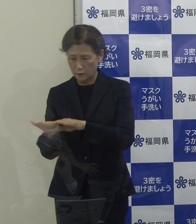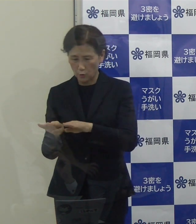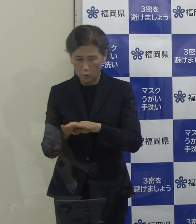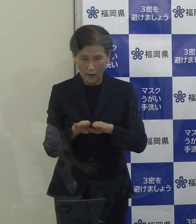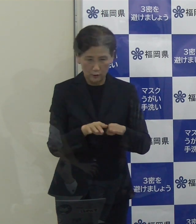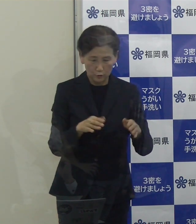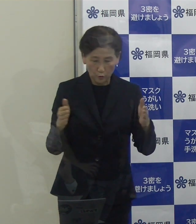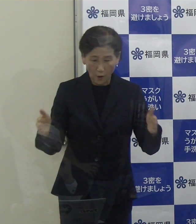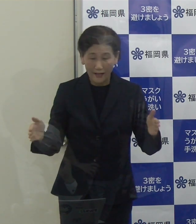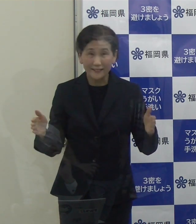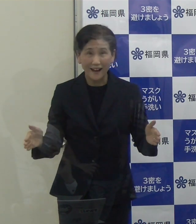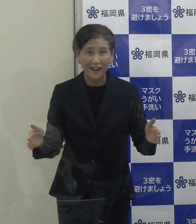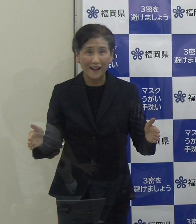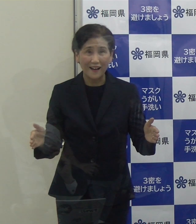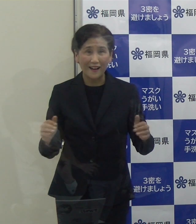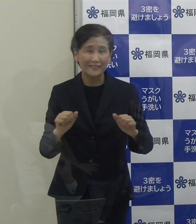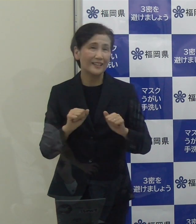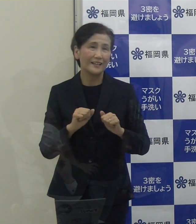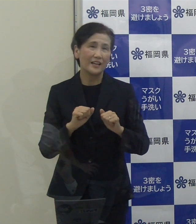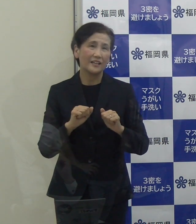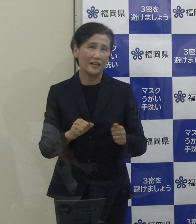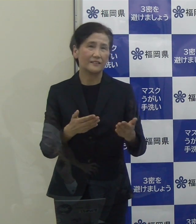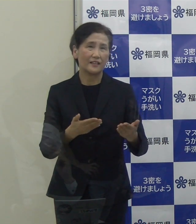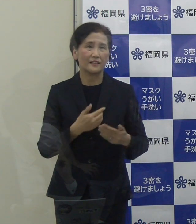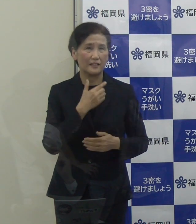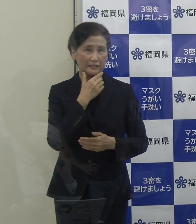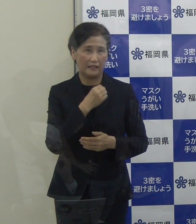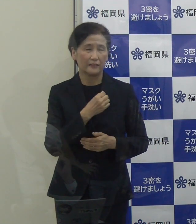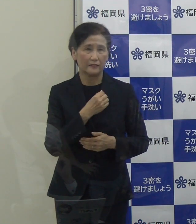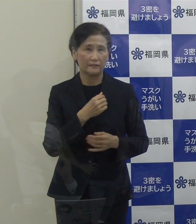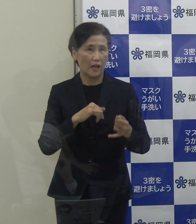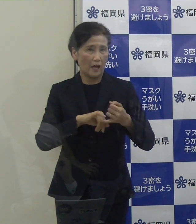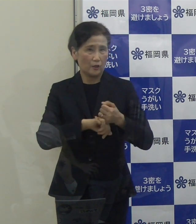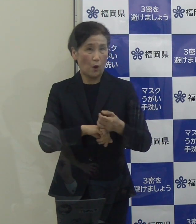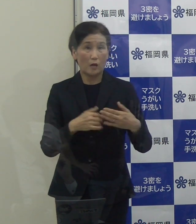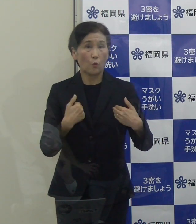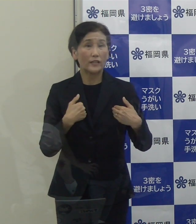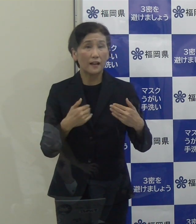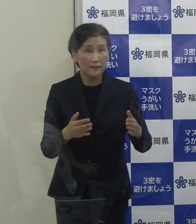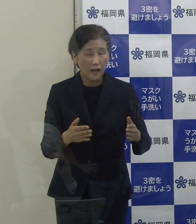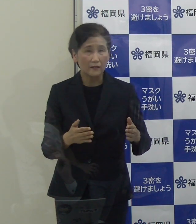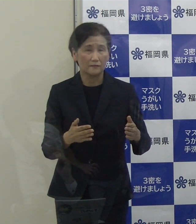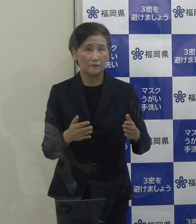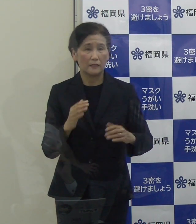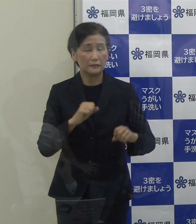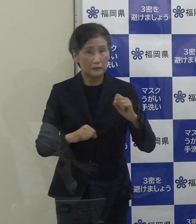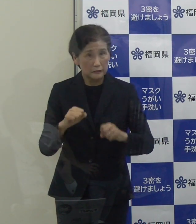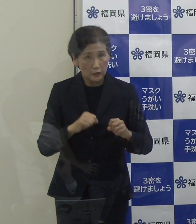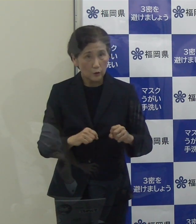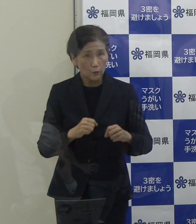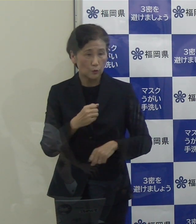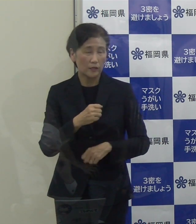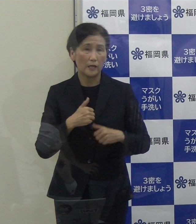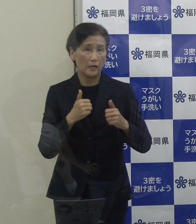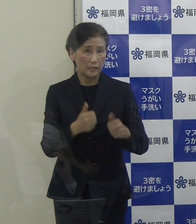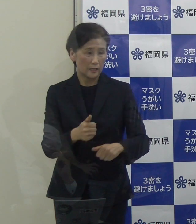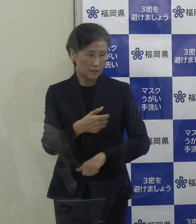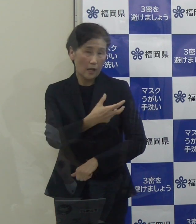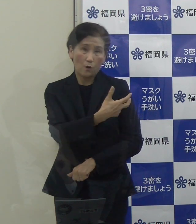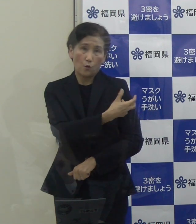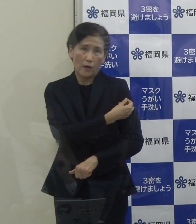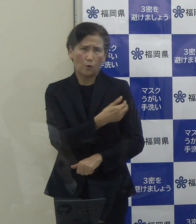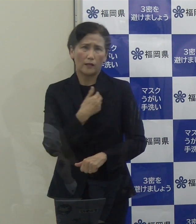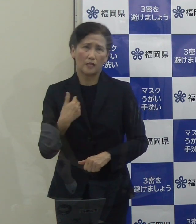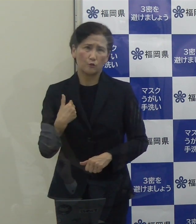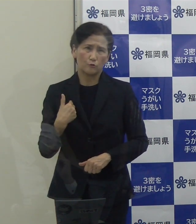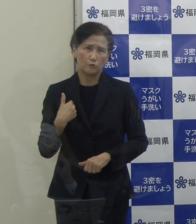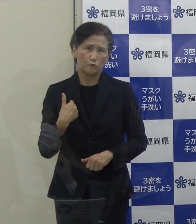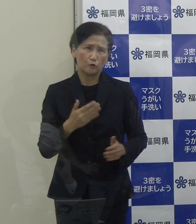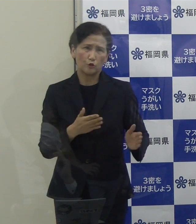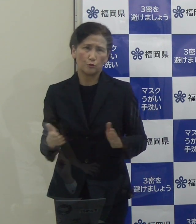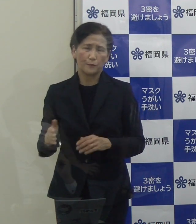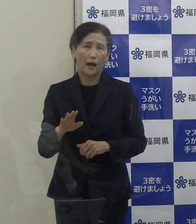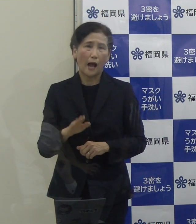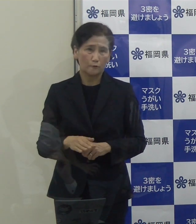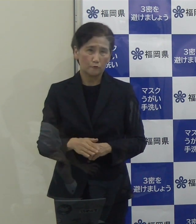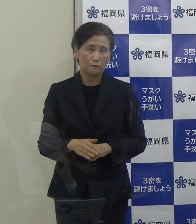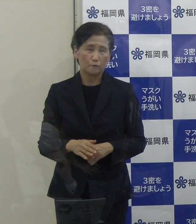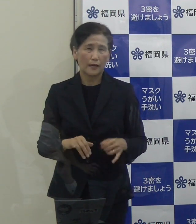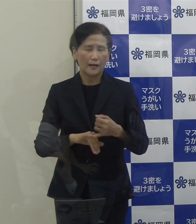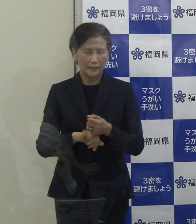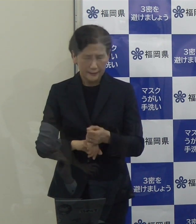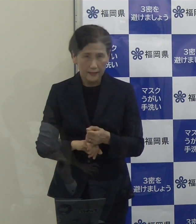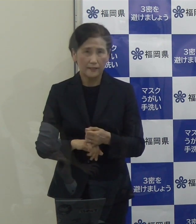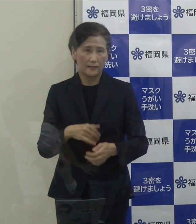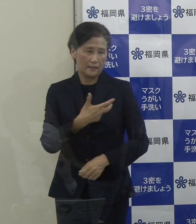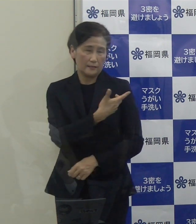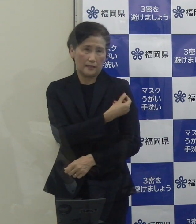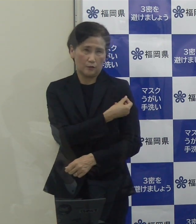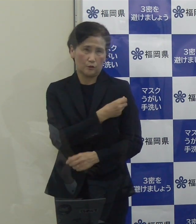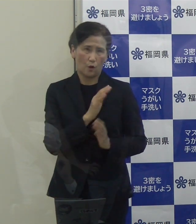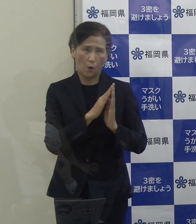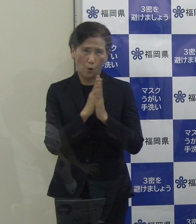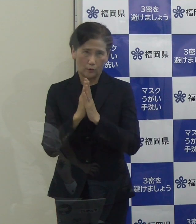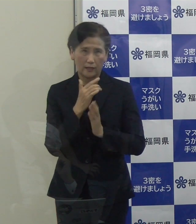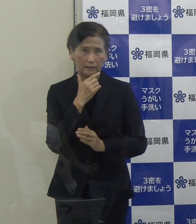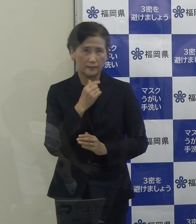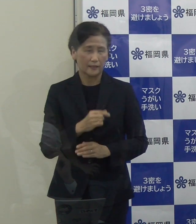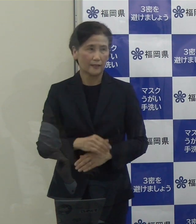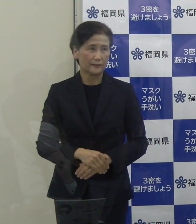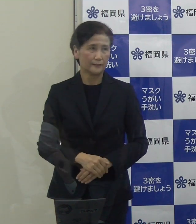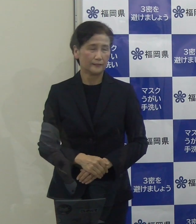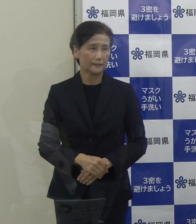飛び込みでも受けられるように、予約なしで接種できるようにしていますので、ぜひワクチン接種を検討いただければと思います。